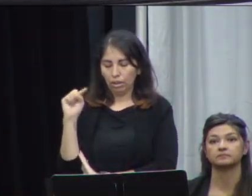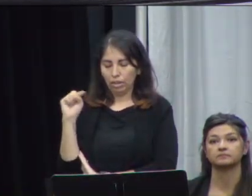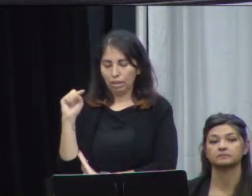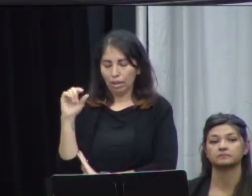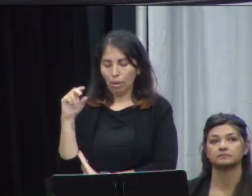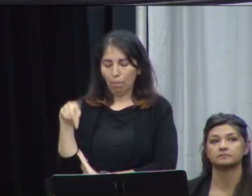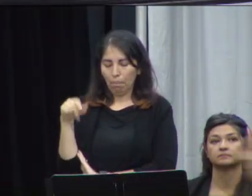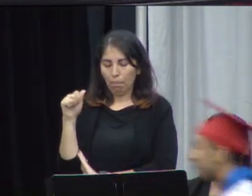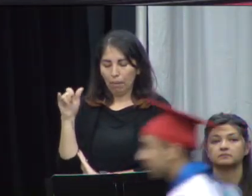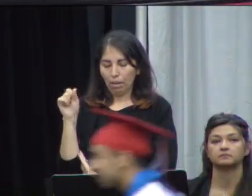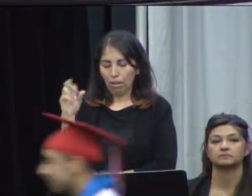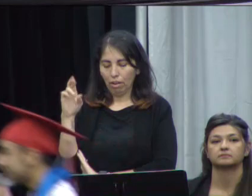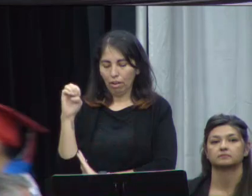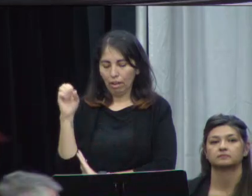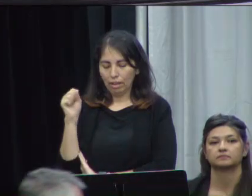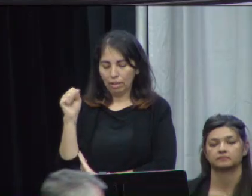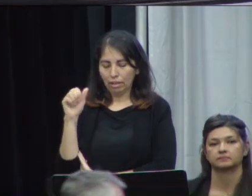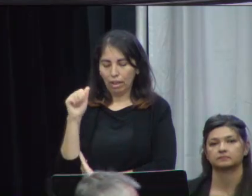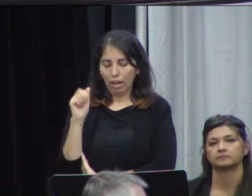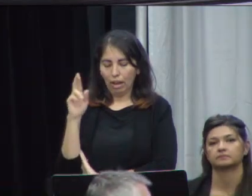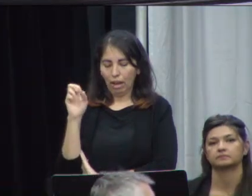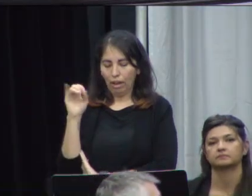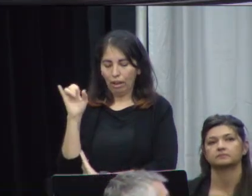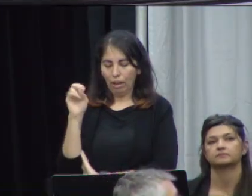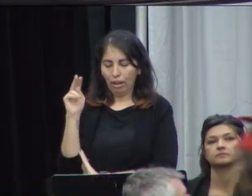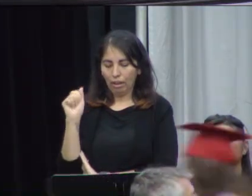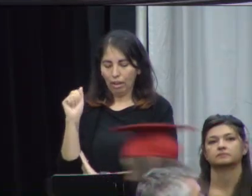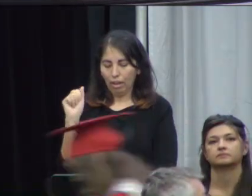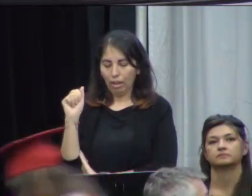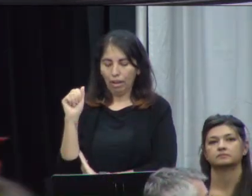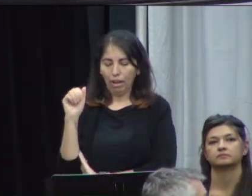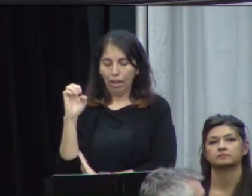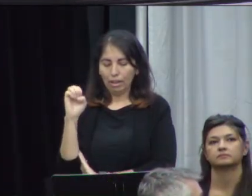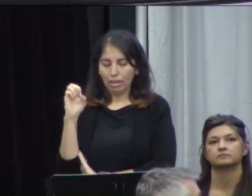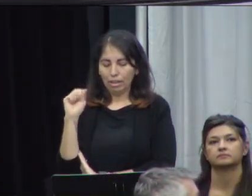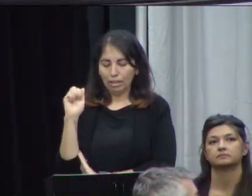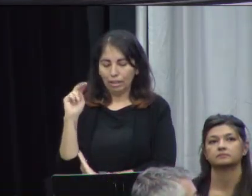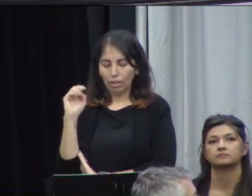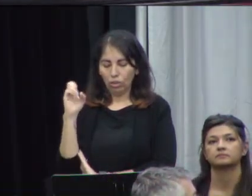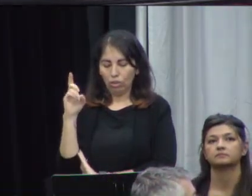Arianna Elise Sandoval. (audience applauds) Jacob Sandoval.